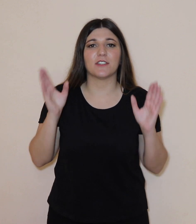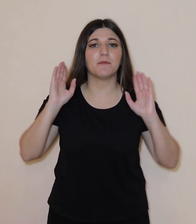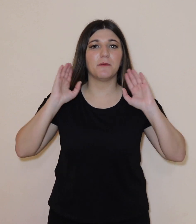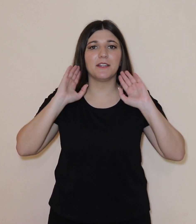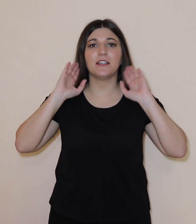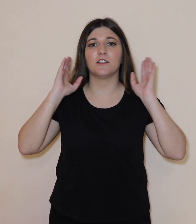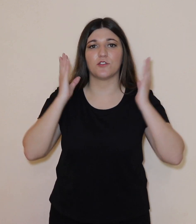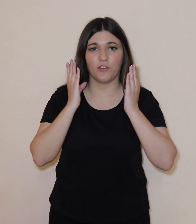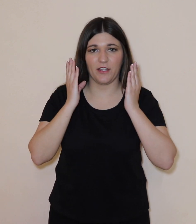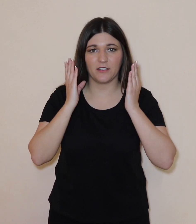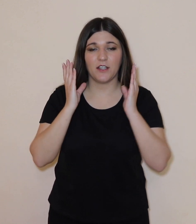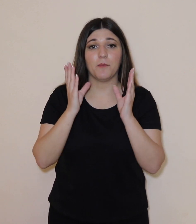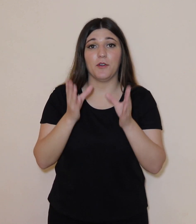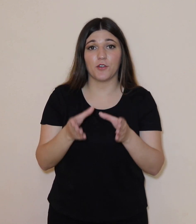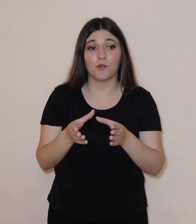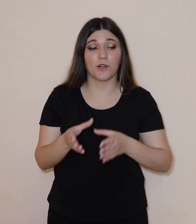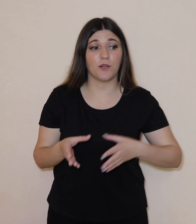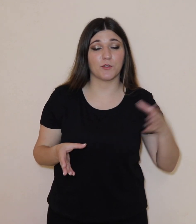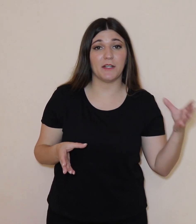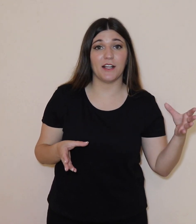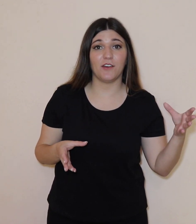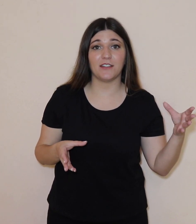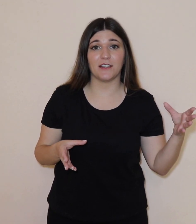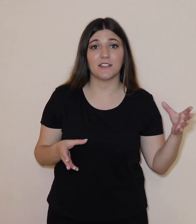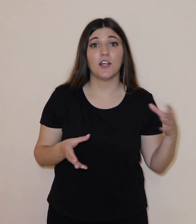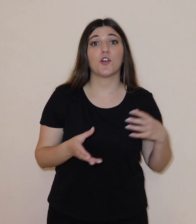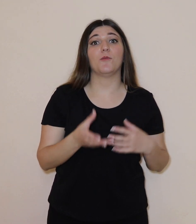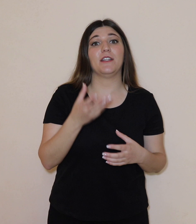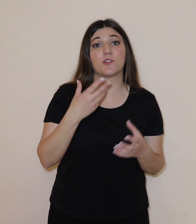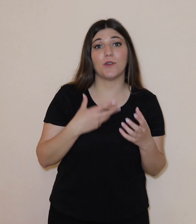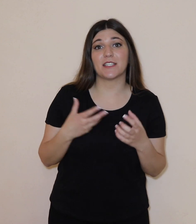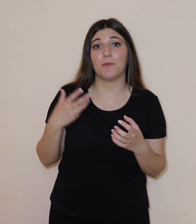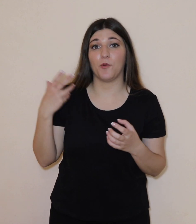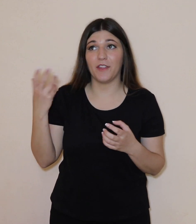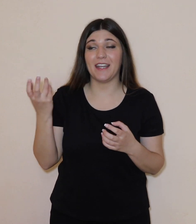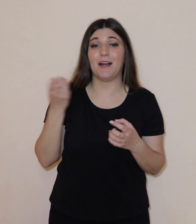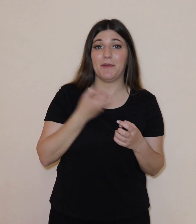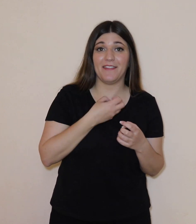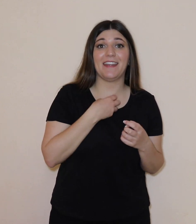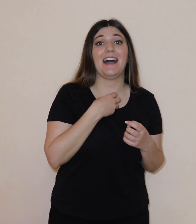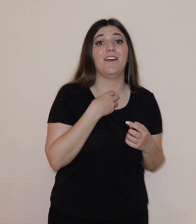simplemente sordas pero ¿qué ocurre como explicado antes? Como les cuesta poder aprender a hablar